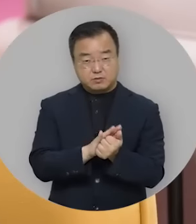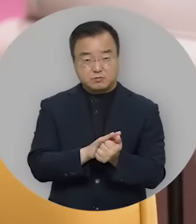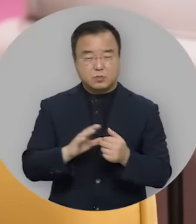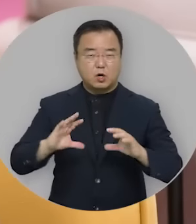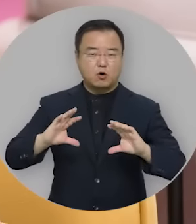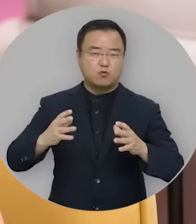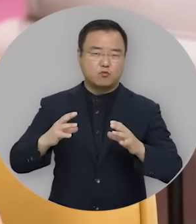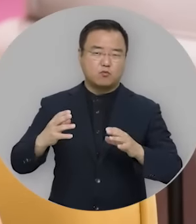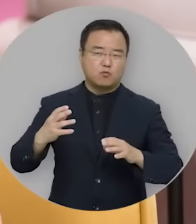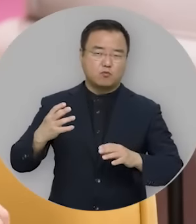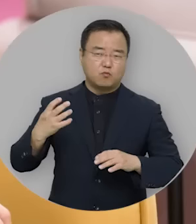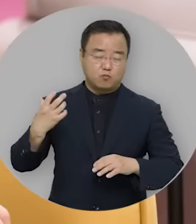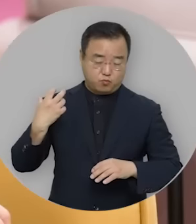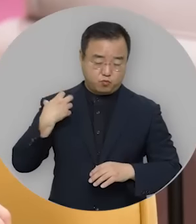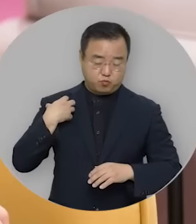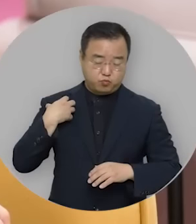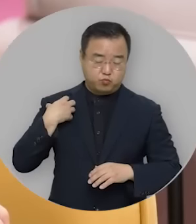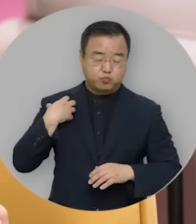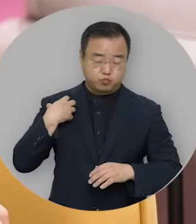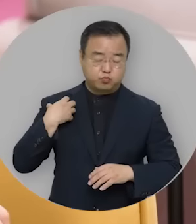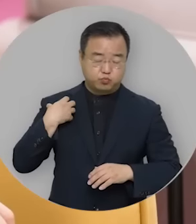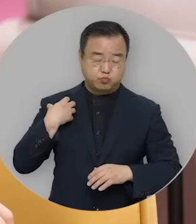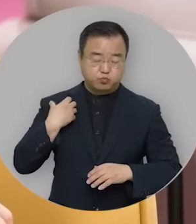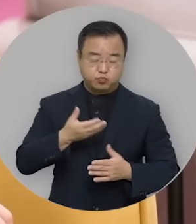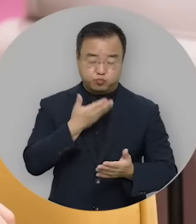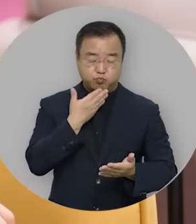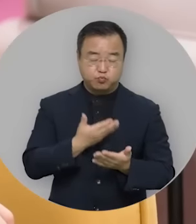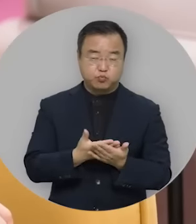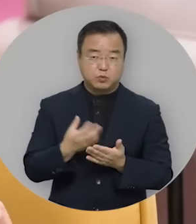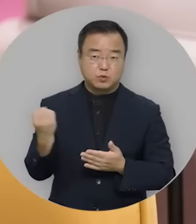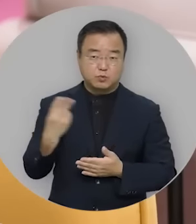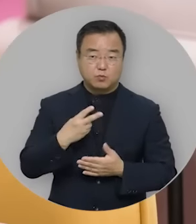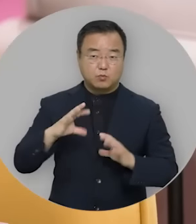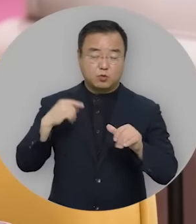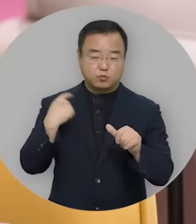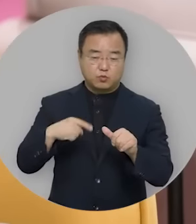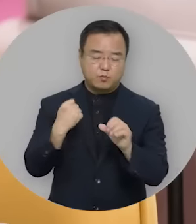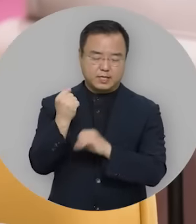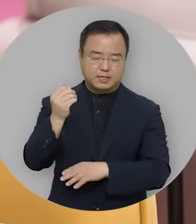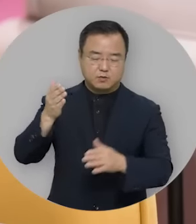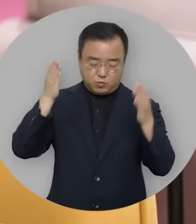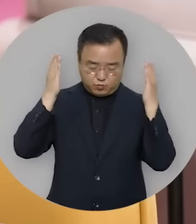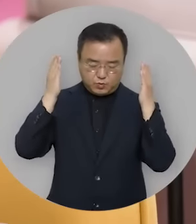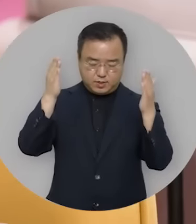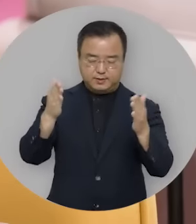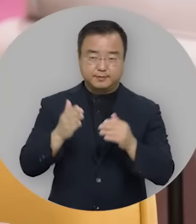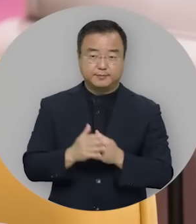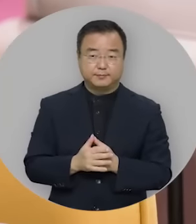어떻게 보면 국가에서 가장 중요한 국가의 책무자 또 우리 국가 교육의 기본 방향이 되어야 한다고 생각합니다.